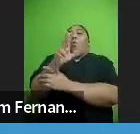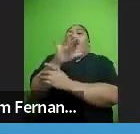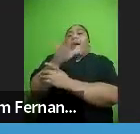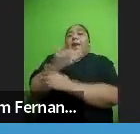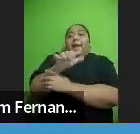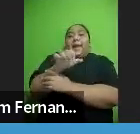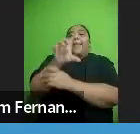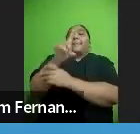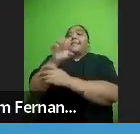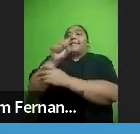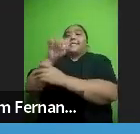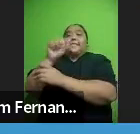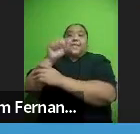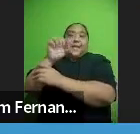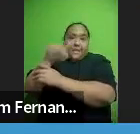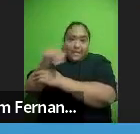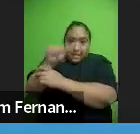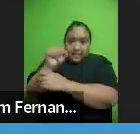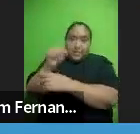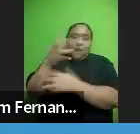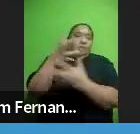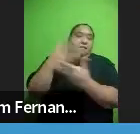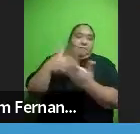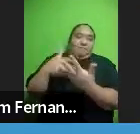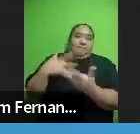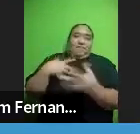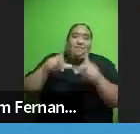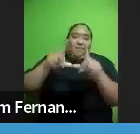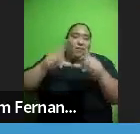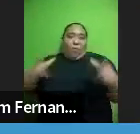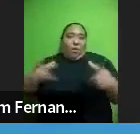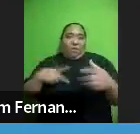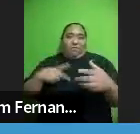No es, no es, no se dice el lenguaje de señas , porque , porque entonces sería